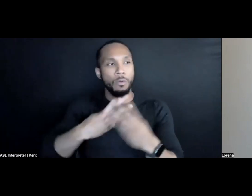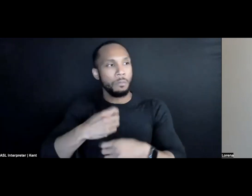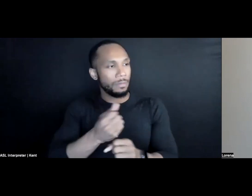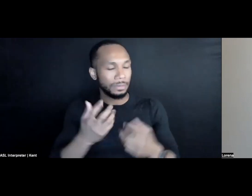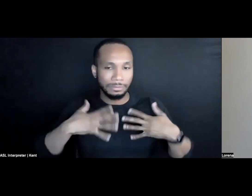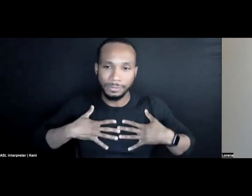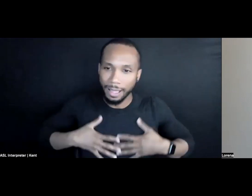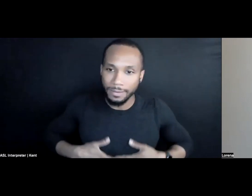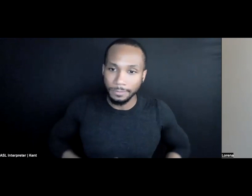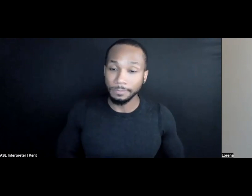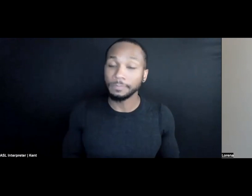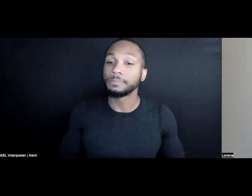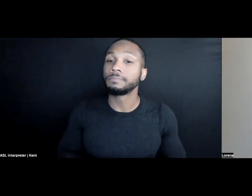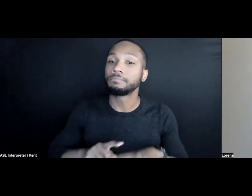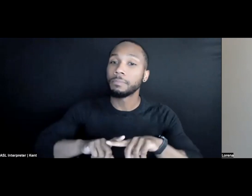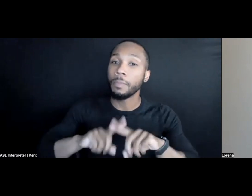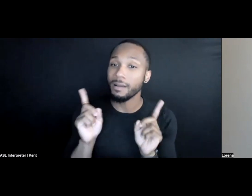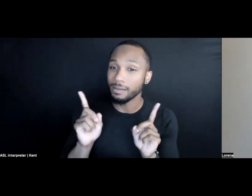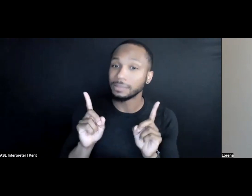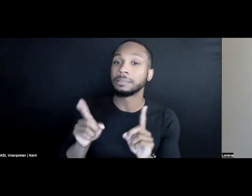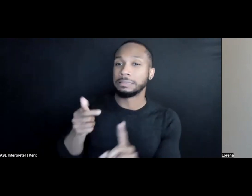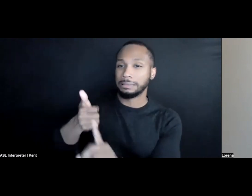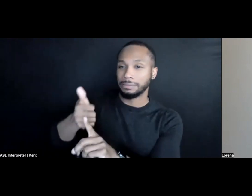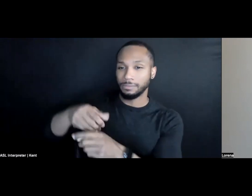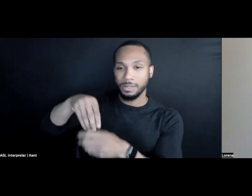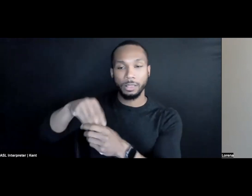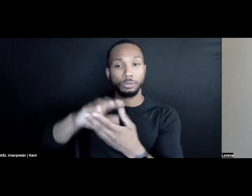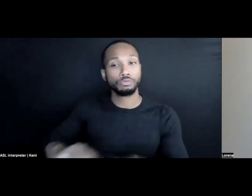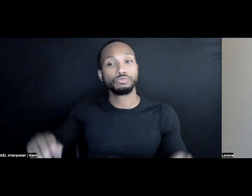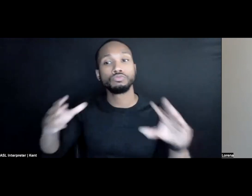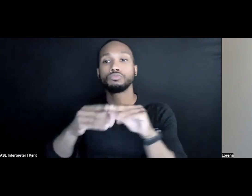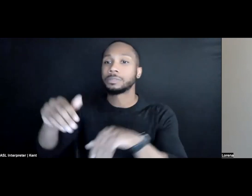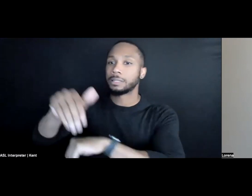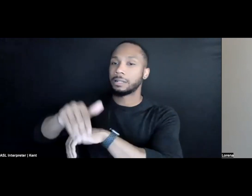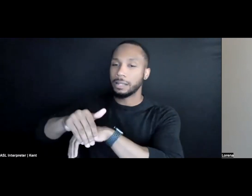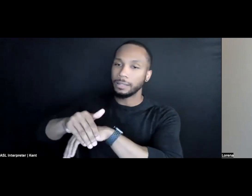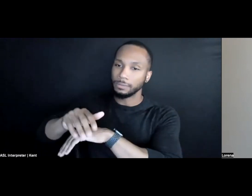Pero, como en el cuento, la noche avanza igual, cubre los cielos, los cuartos vacíos, los